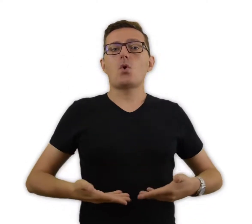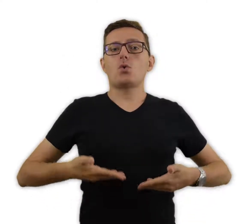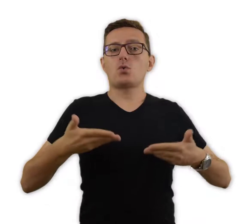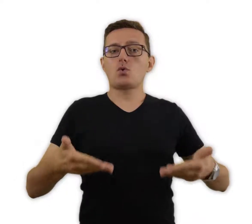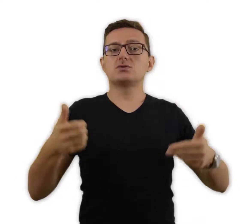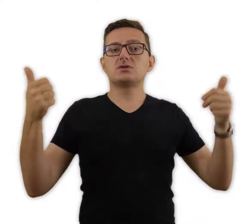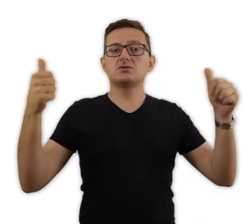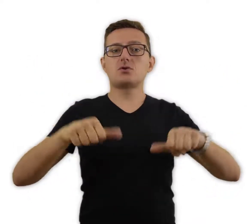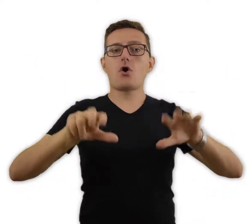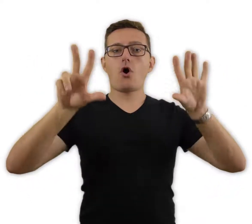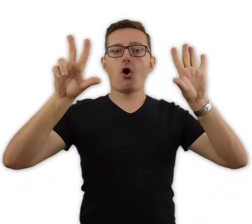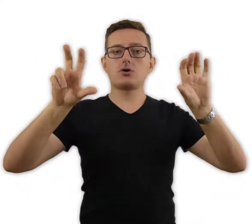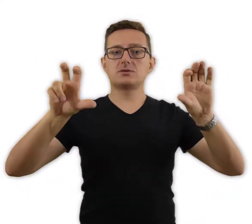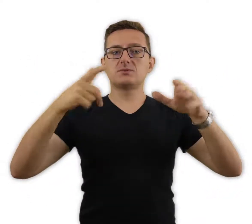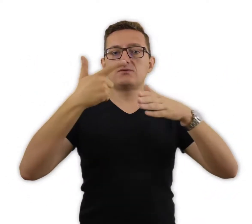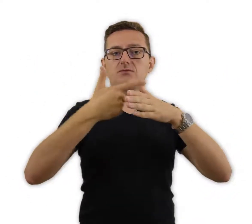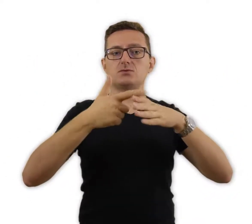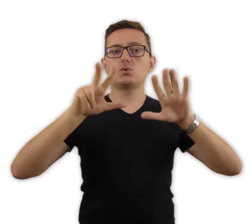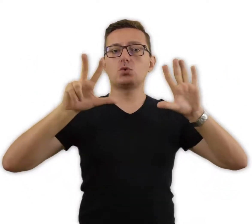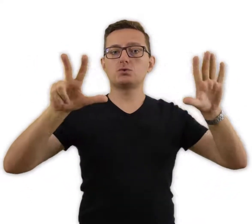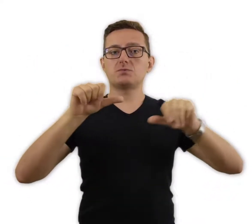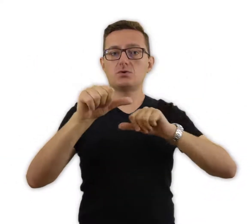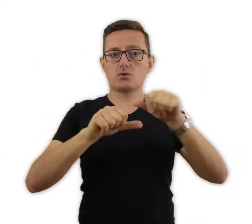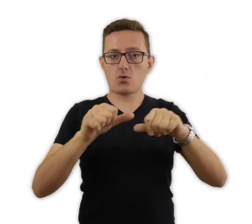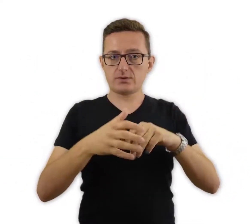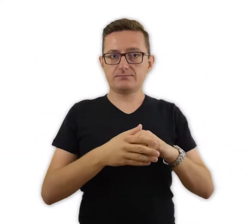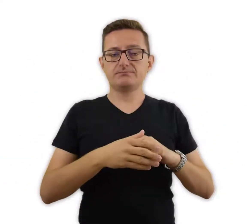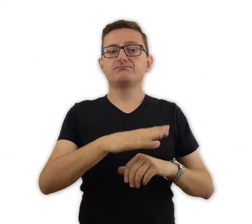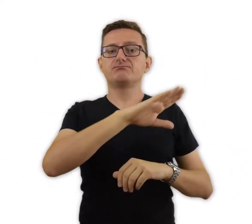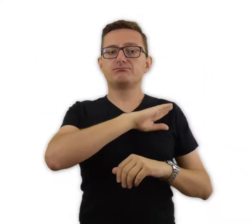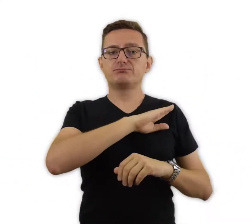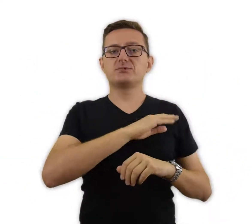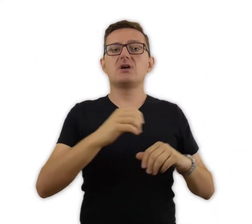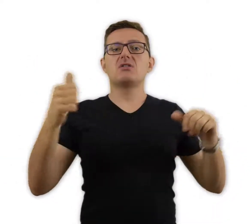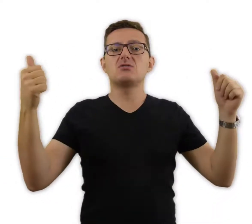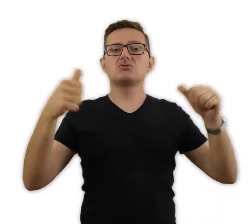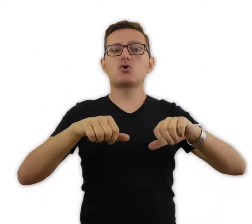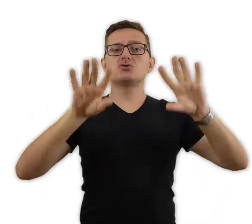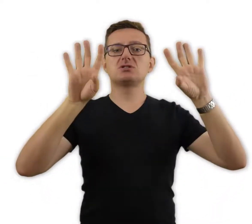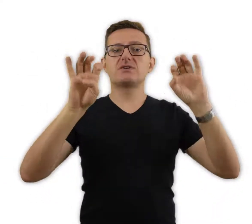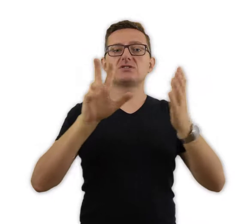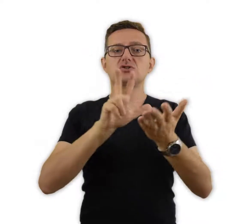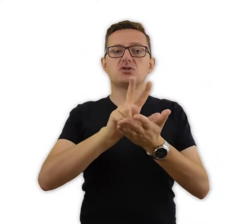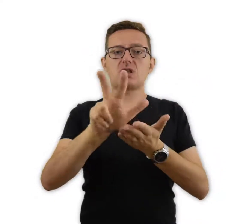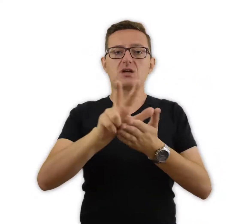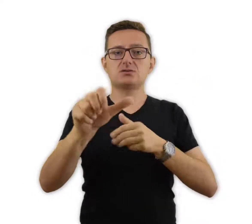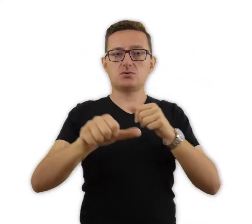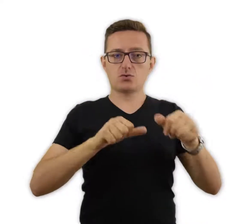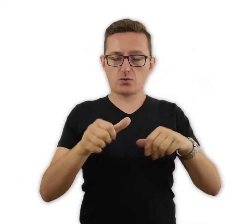Urodził się w 1828 roku, a zmarł w 1913 roku.